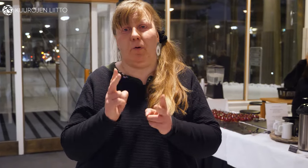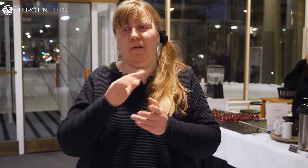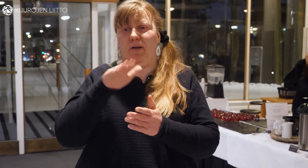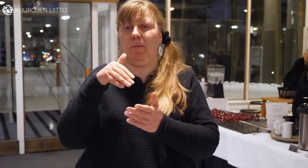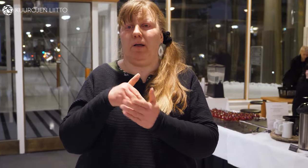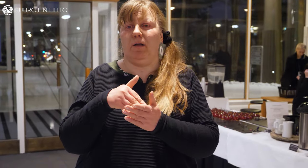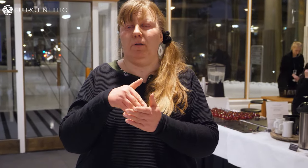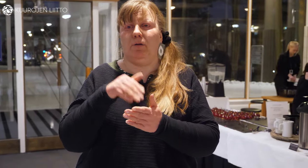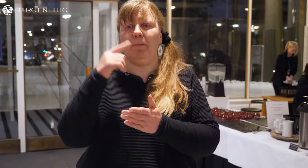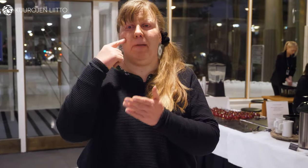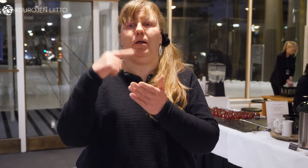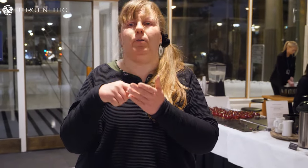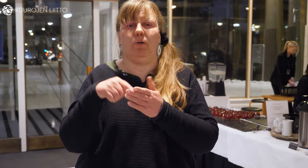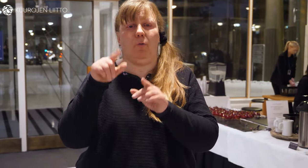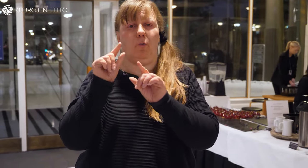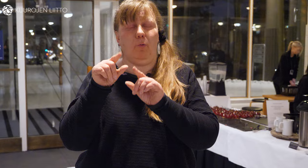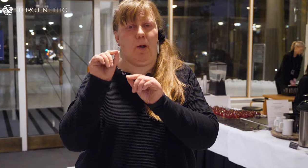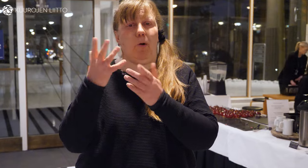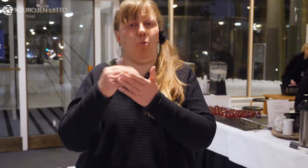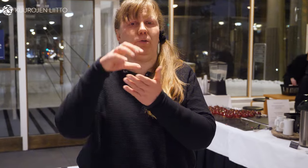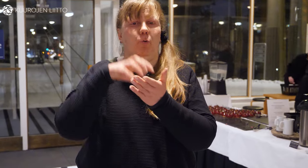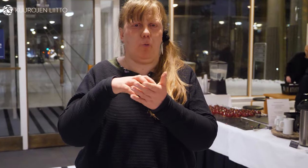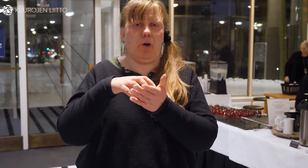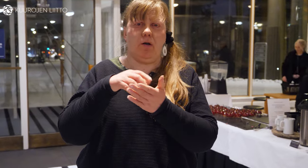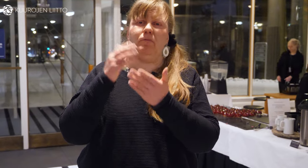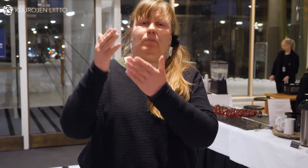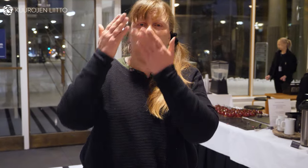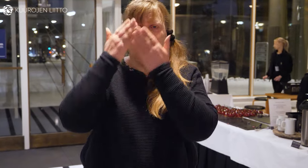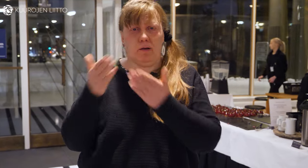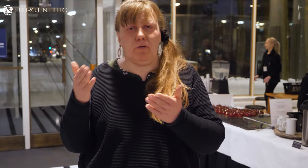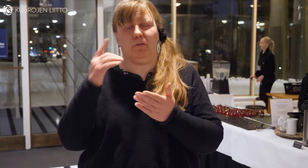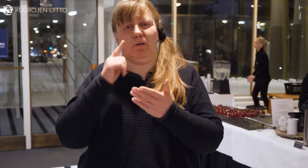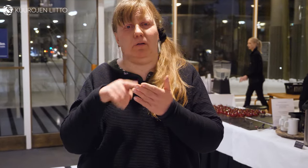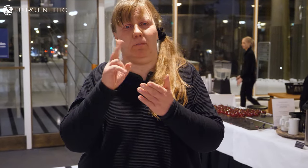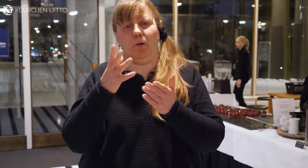Viittomakielikeskuksen yhteiskunnallinen asema -